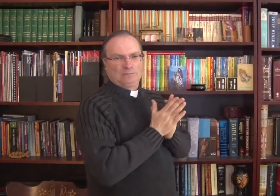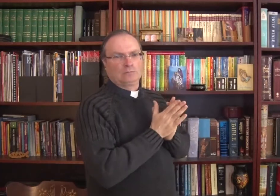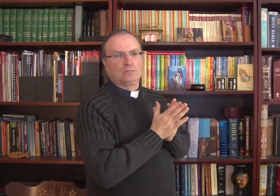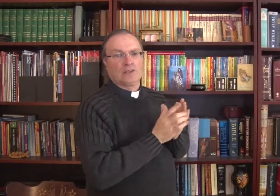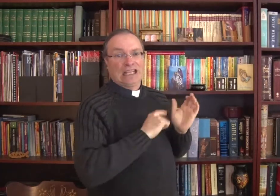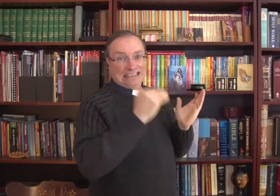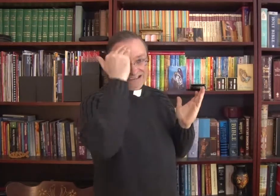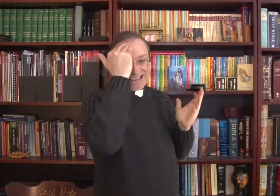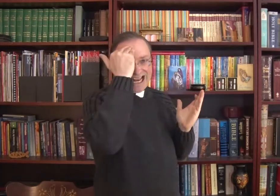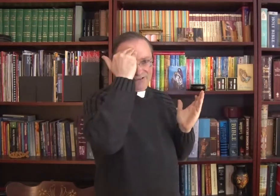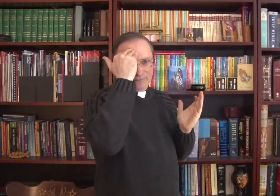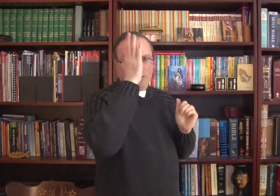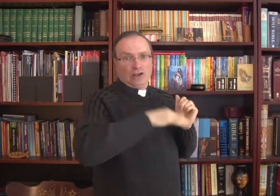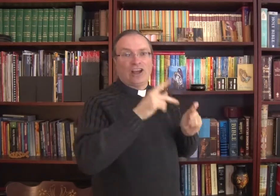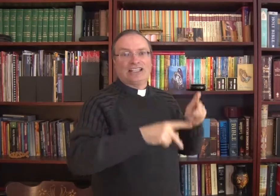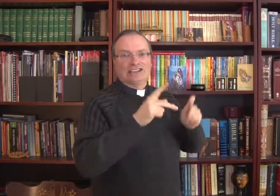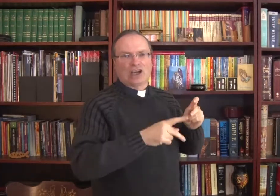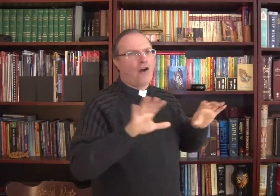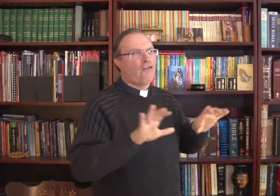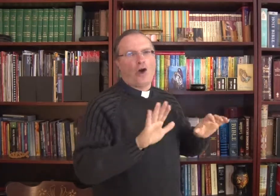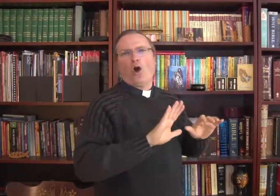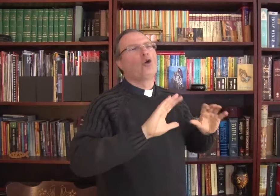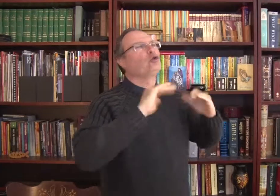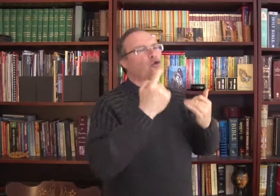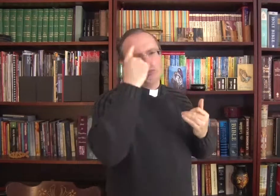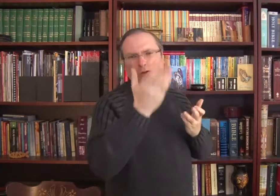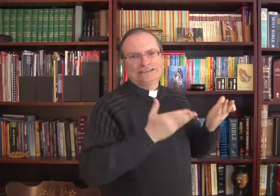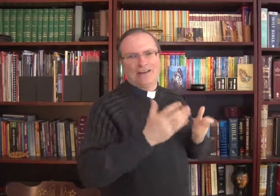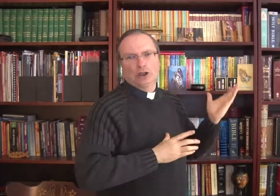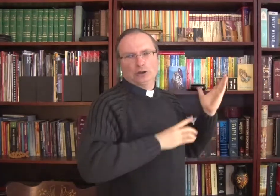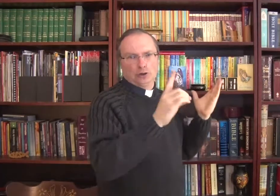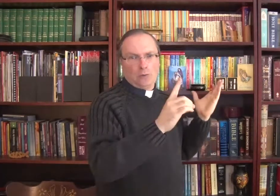Ils savent que les gens feront tout pour servir Dieu